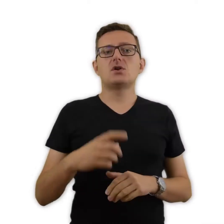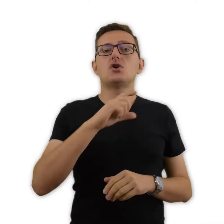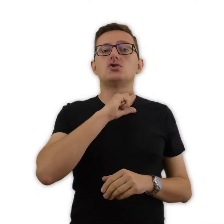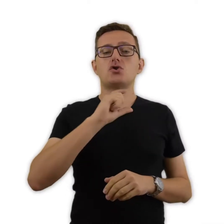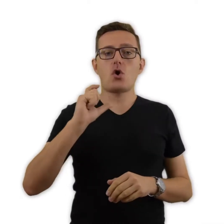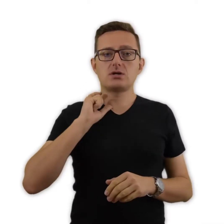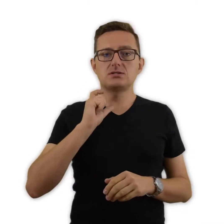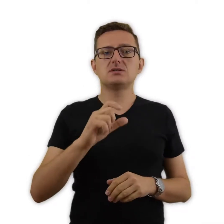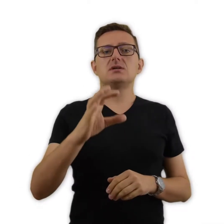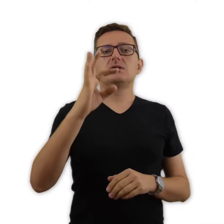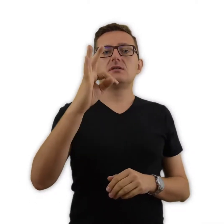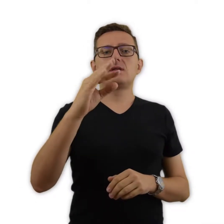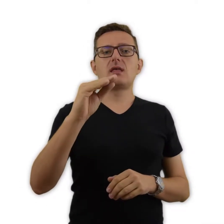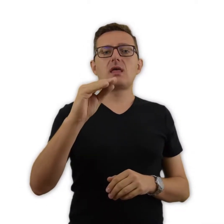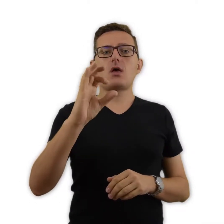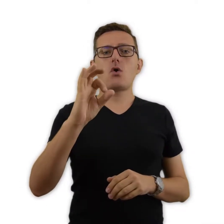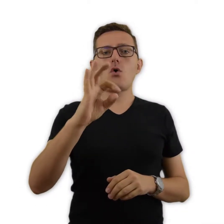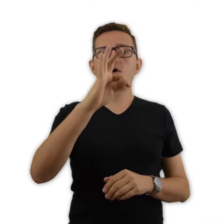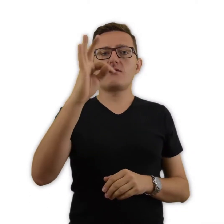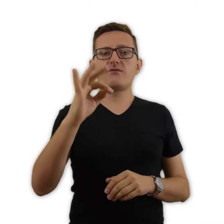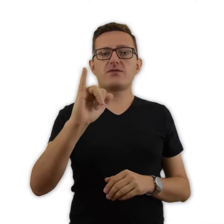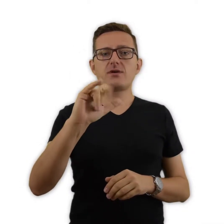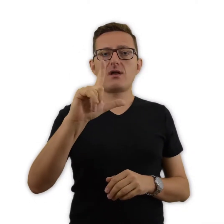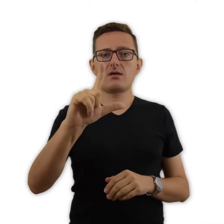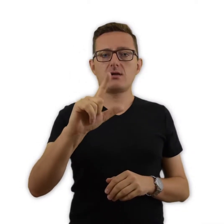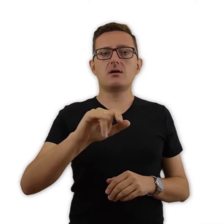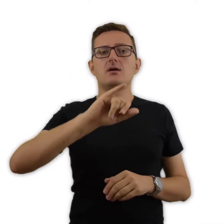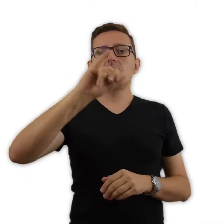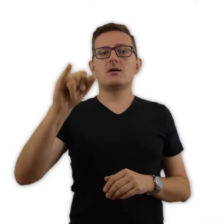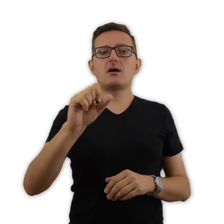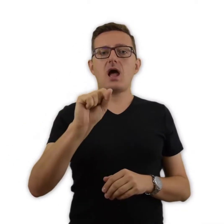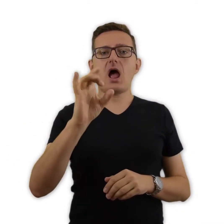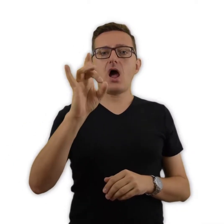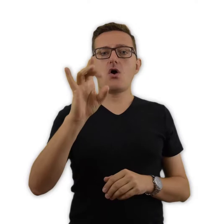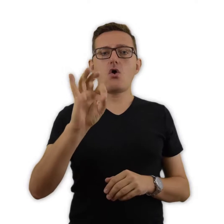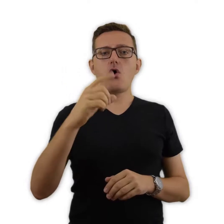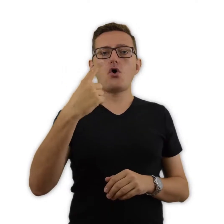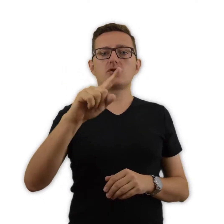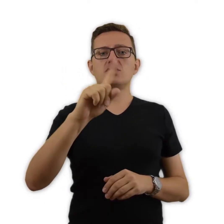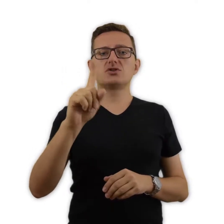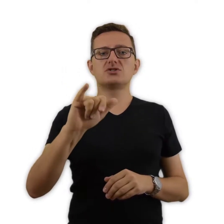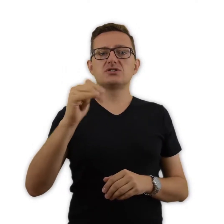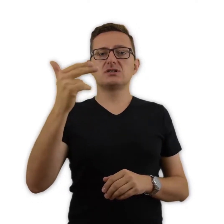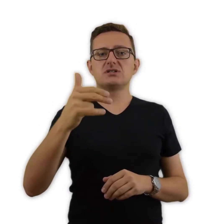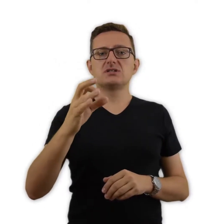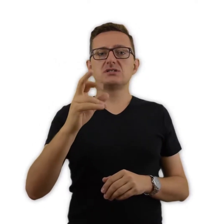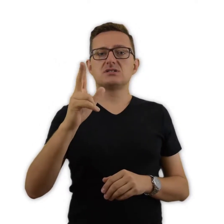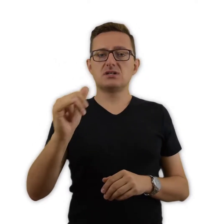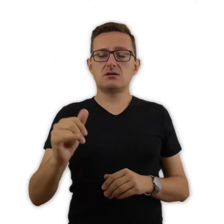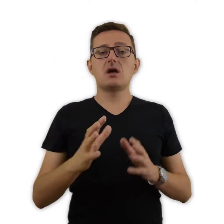Ksiądz Teofil Jagodziński.